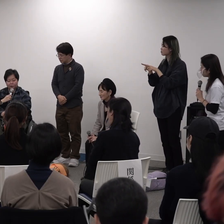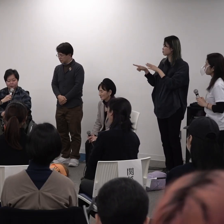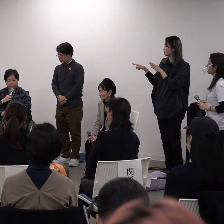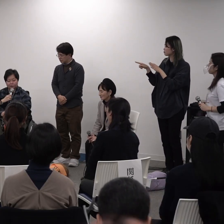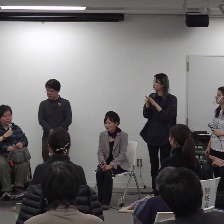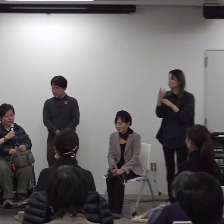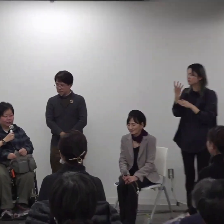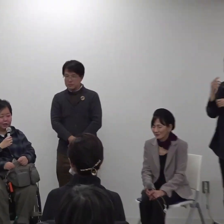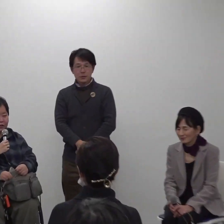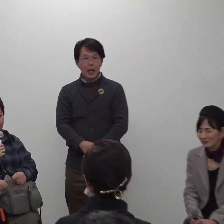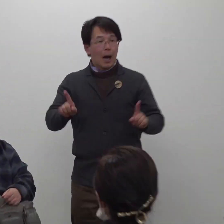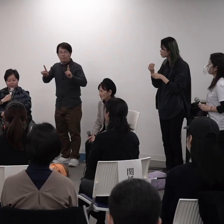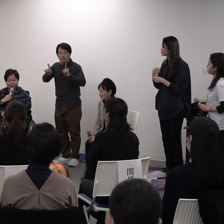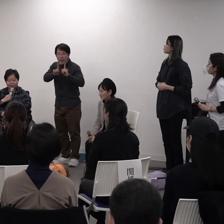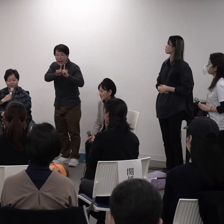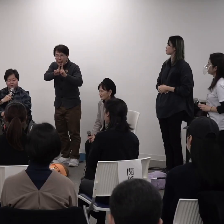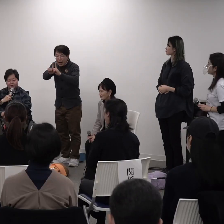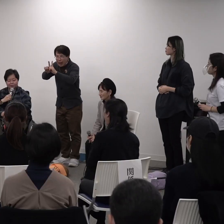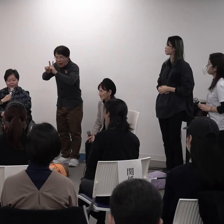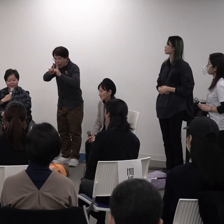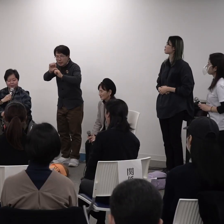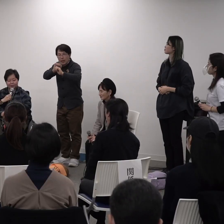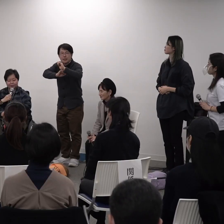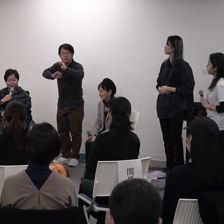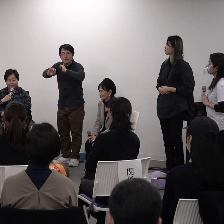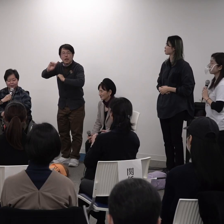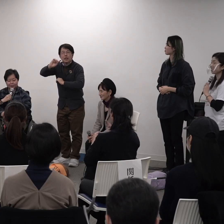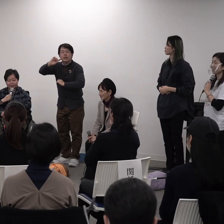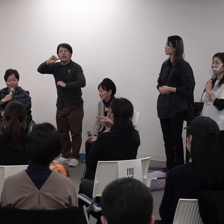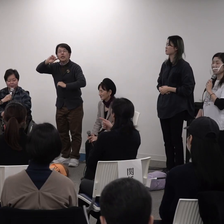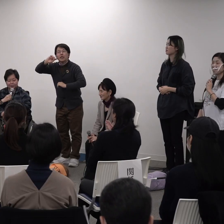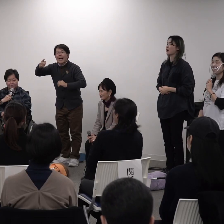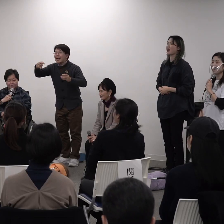佐藤）まだ1ヶ月経ってないんです